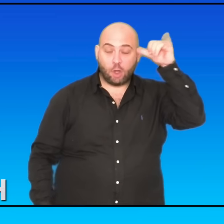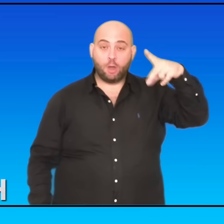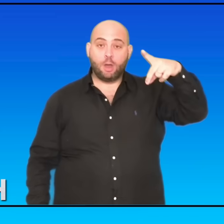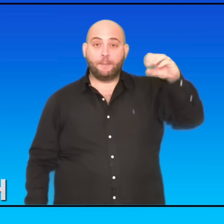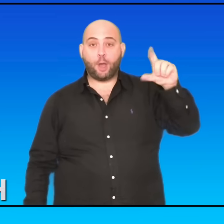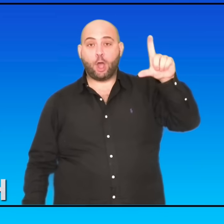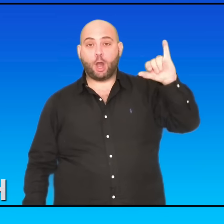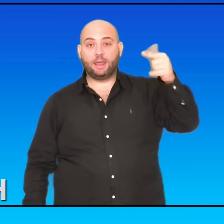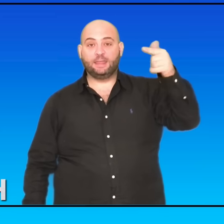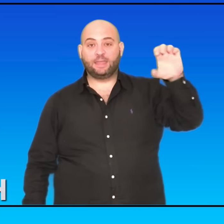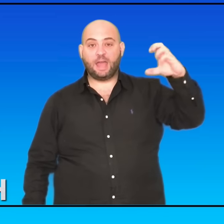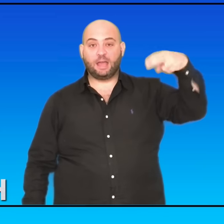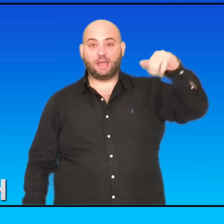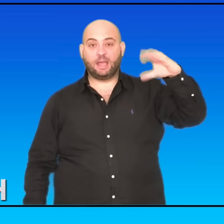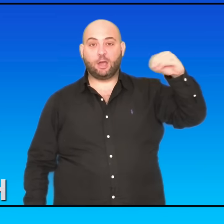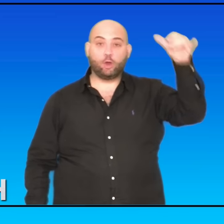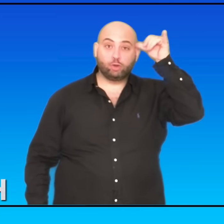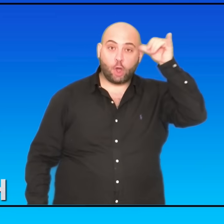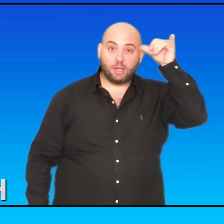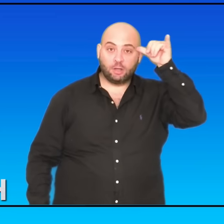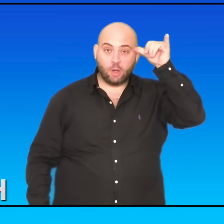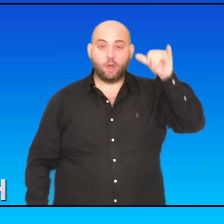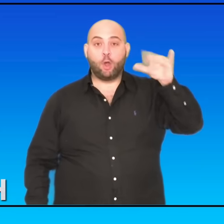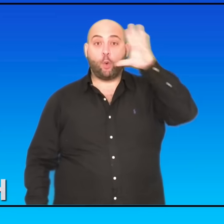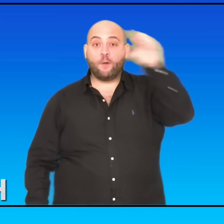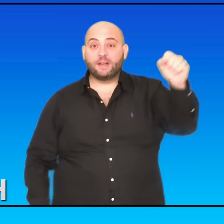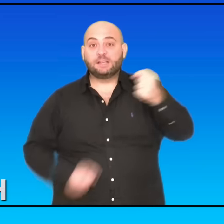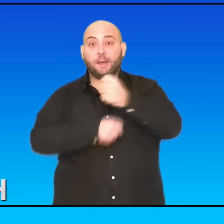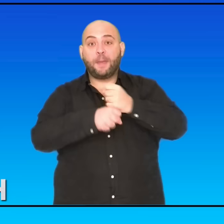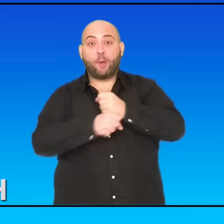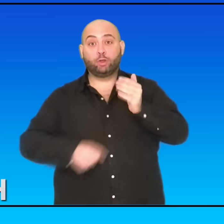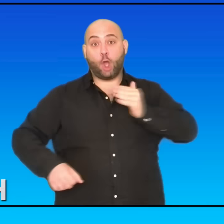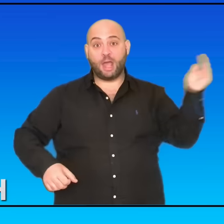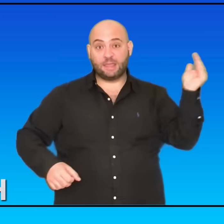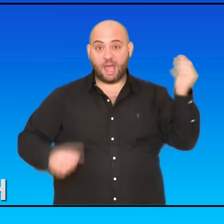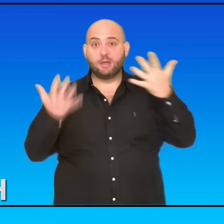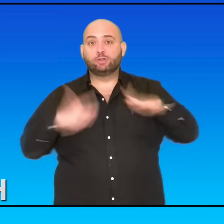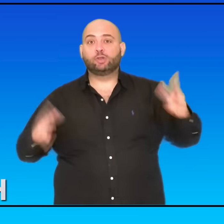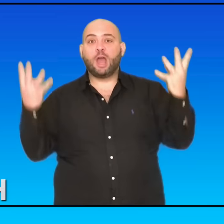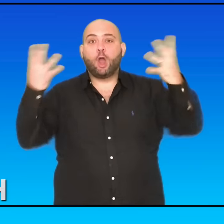l'Università degli Studi di Torino, Politecnico di Torino e Università degli Studi del Piemonte Orientale